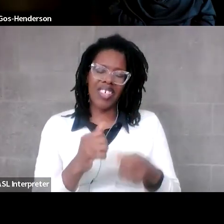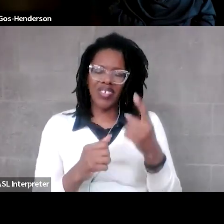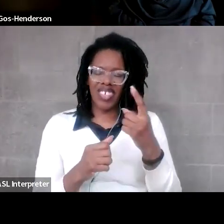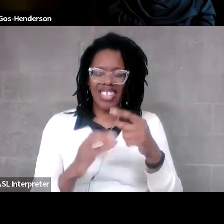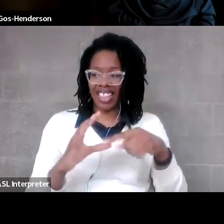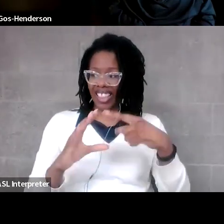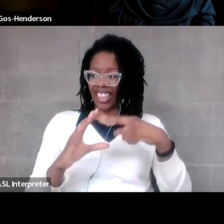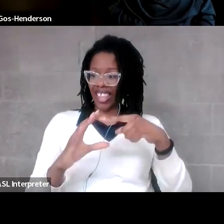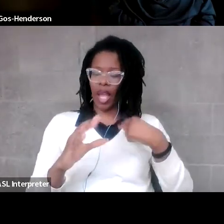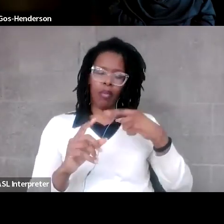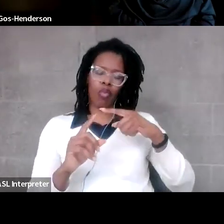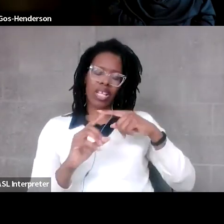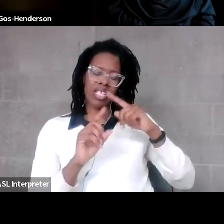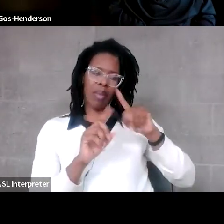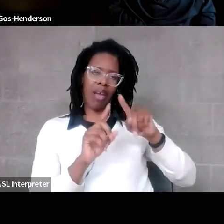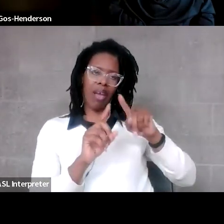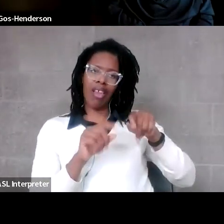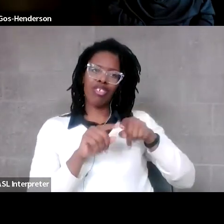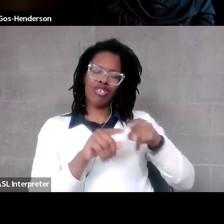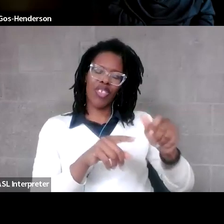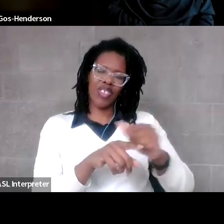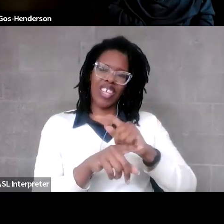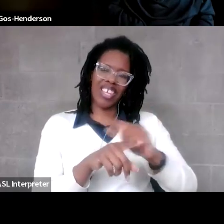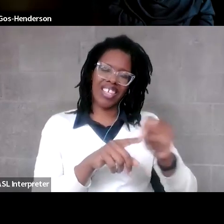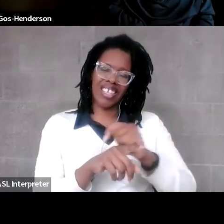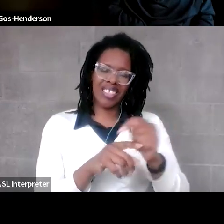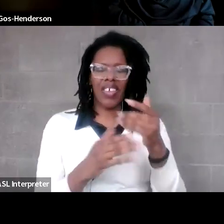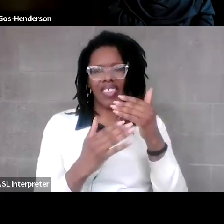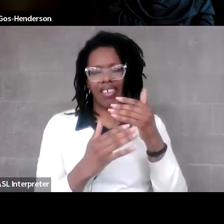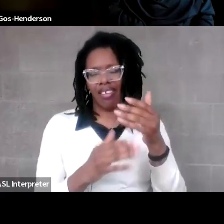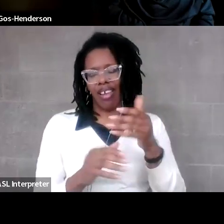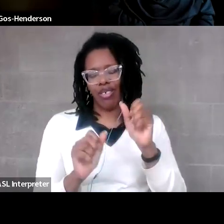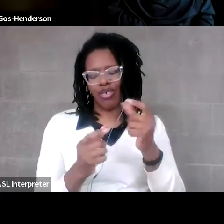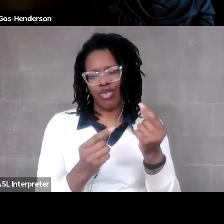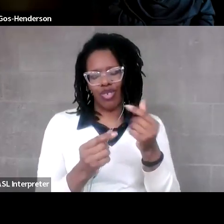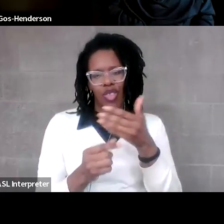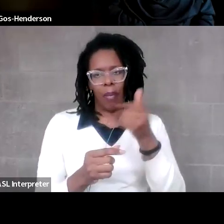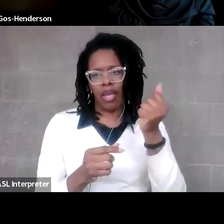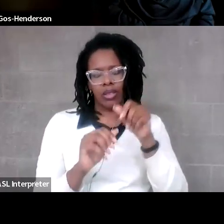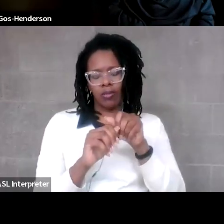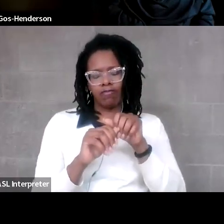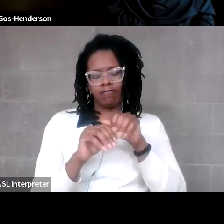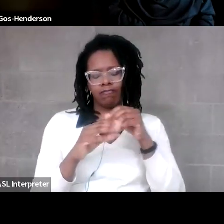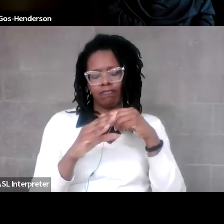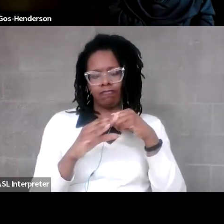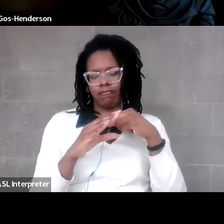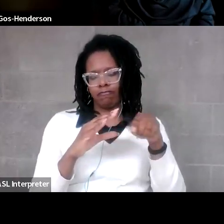durante el entrenamiento a todos ustedes. Así que, gracias y haré lo mejor que pueda para enviar tanta información como sea posible basada en las preguntas